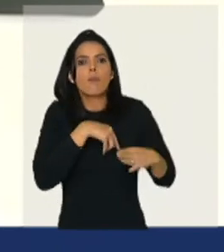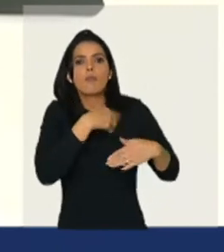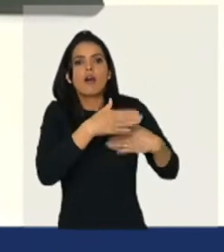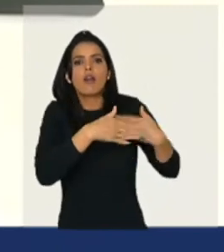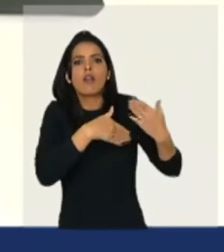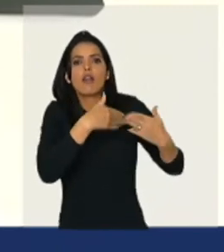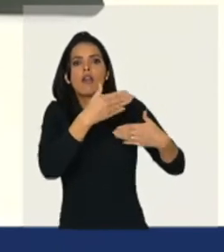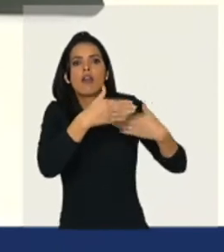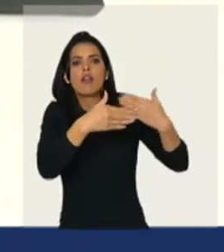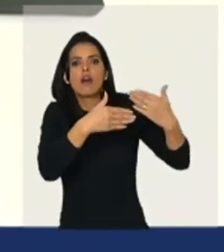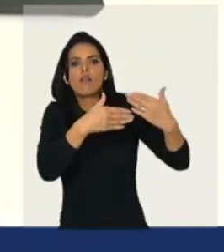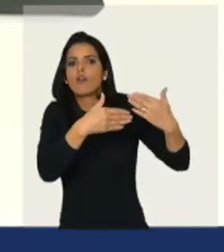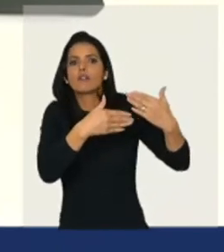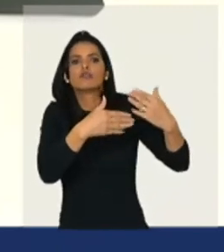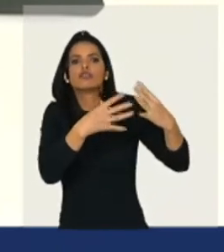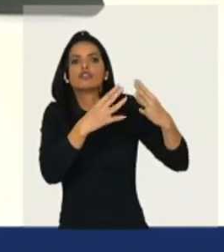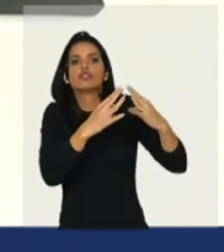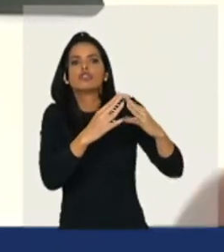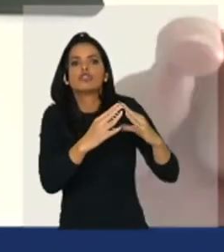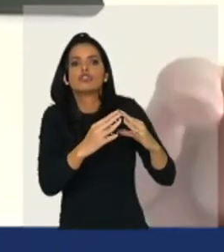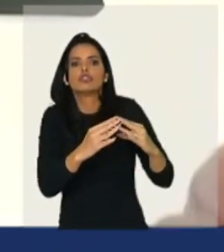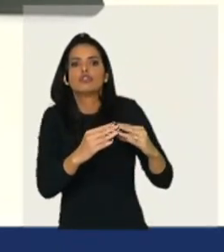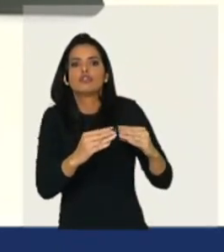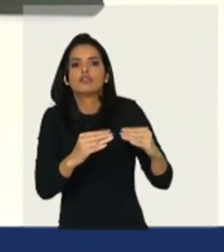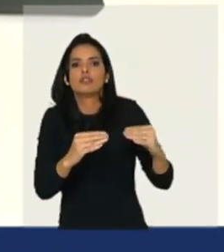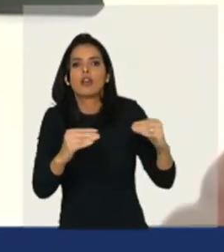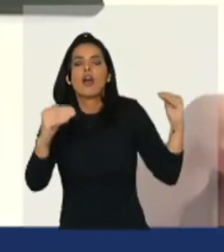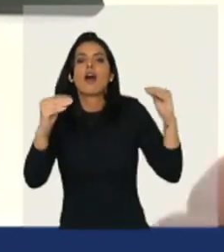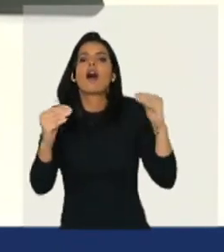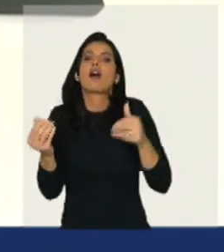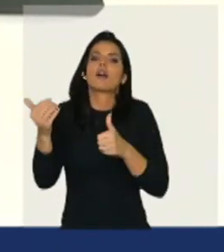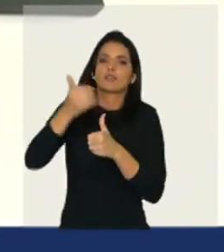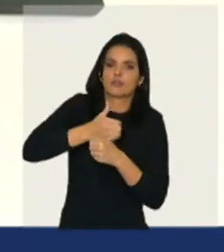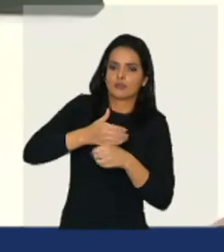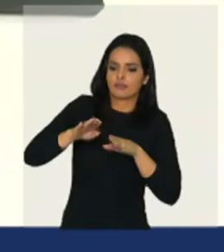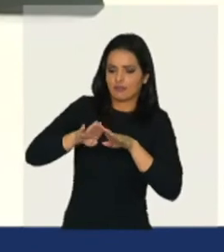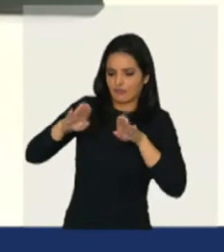UMA FRAUDE ELEITORAL, E FORAM PROGRESSIVAMENTE DIMINUINDO E SENDO COMBATIDAS COM NOSSO SISTEMA ELETRÔNICO. MAS